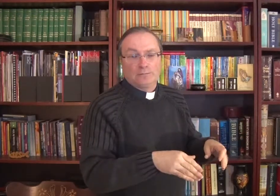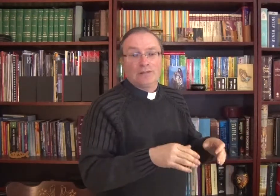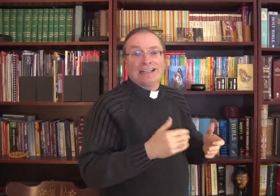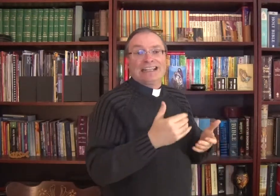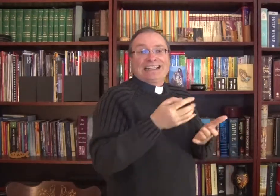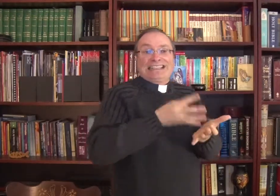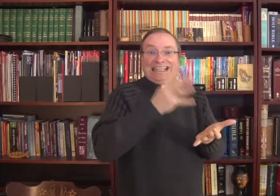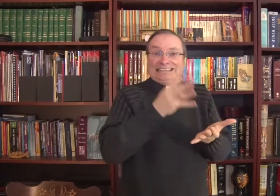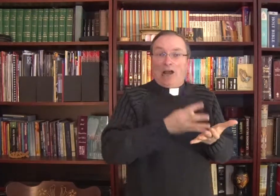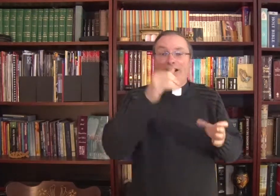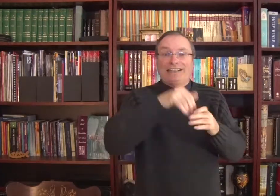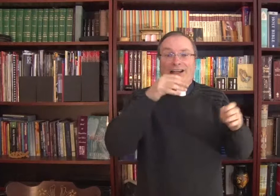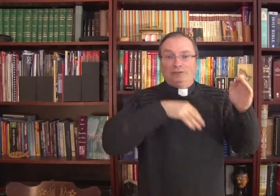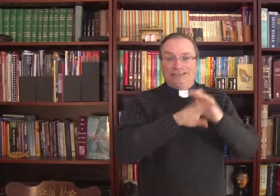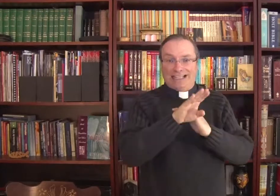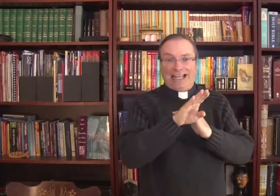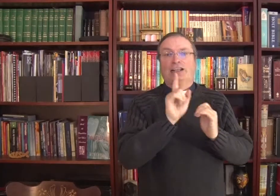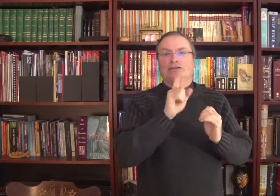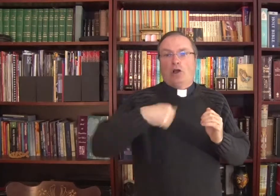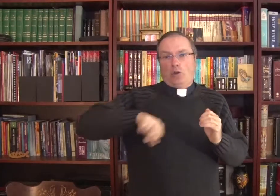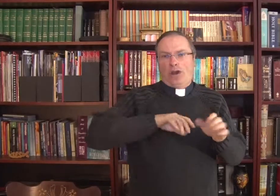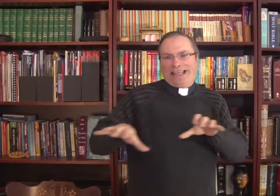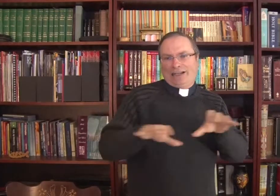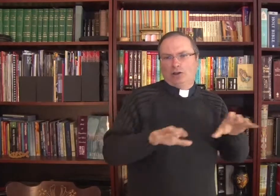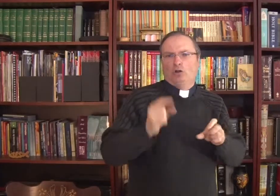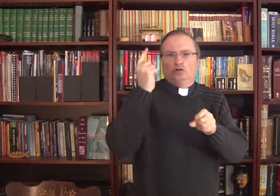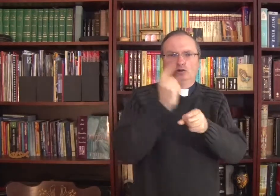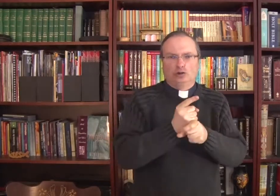Les trésors dans le ciel sont nos actions justes